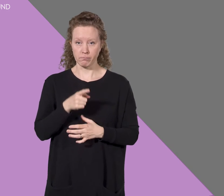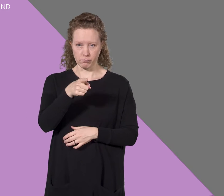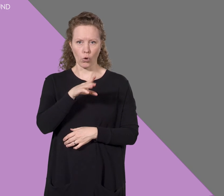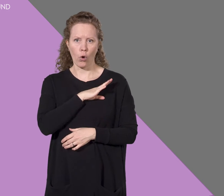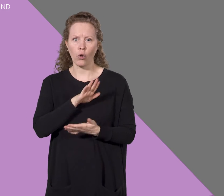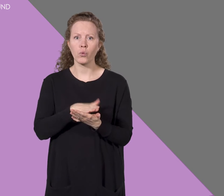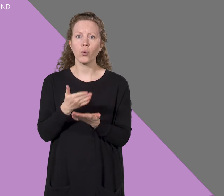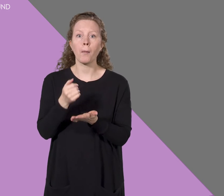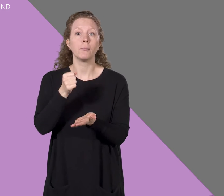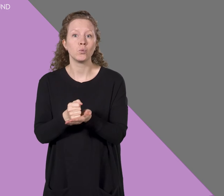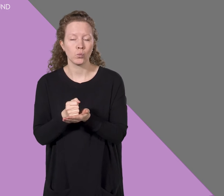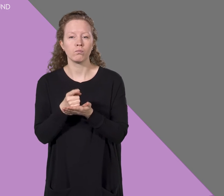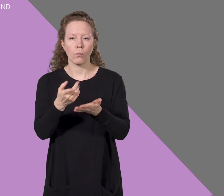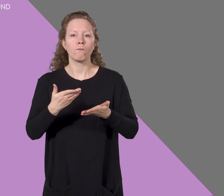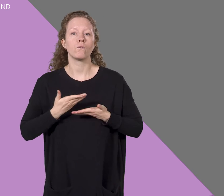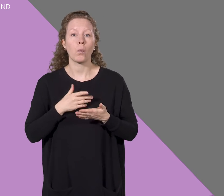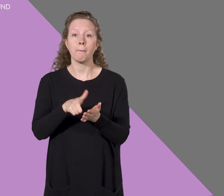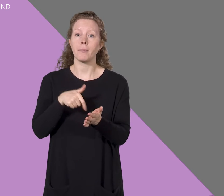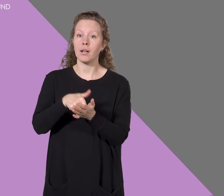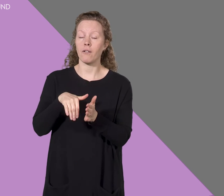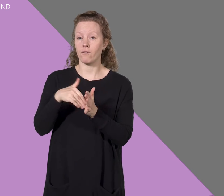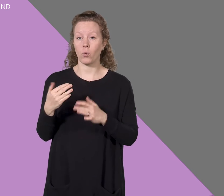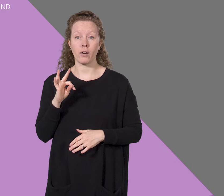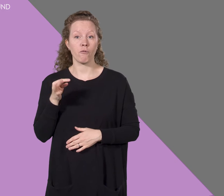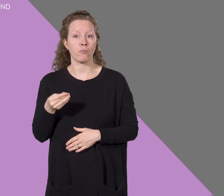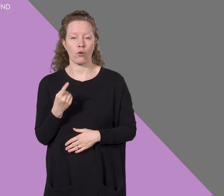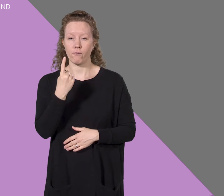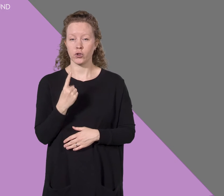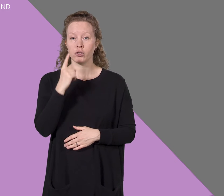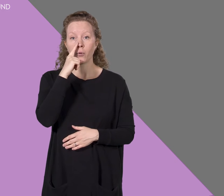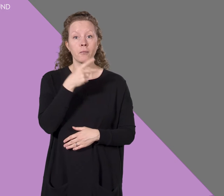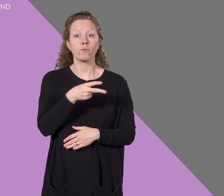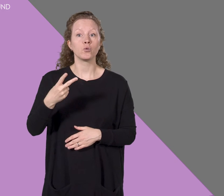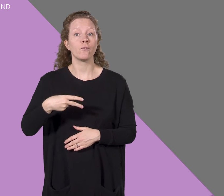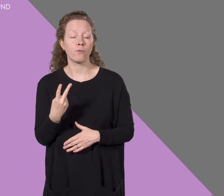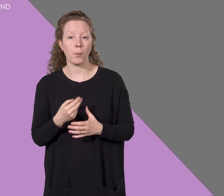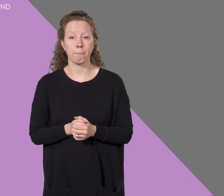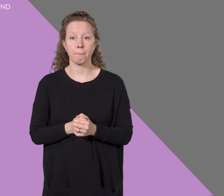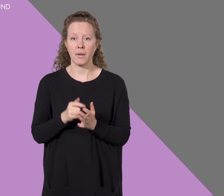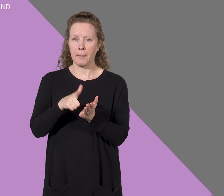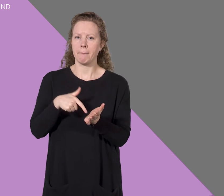Om du har ett tolkbeslut får du brev av FPA 1.11.2022 -